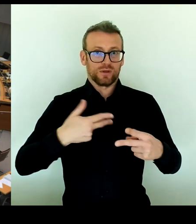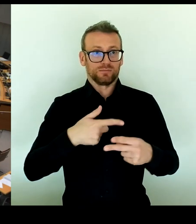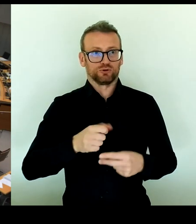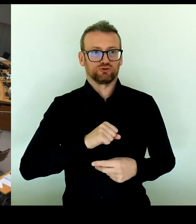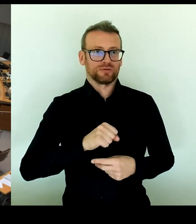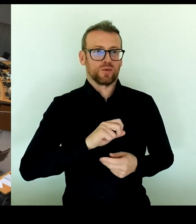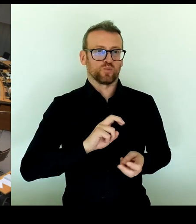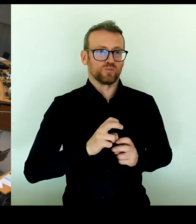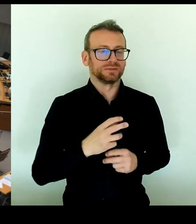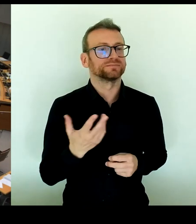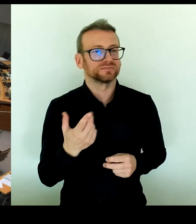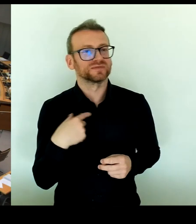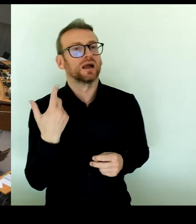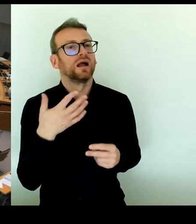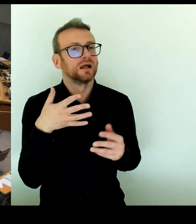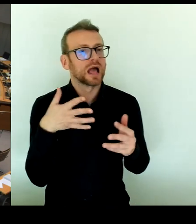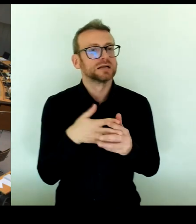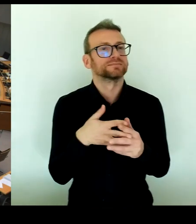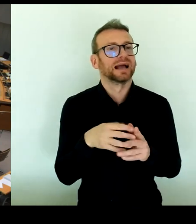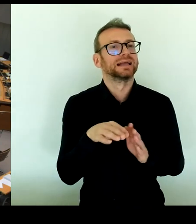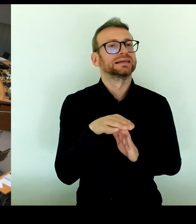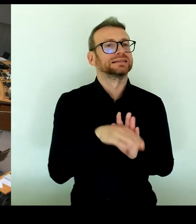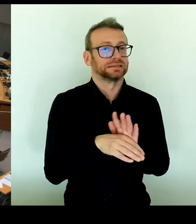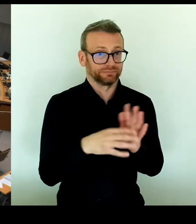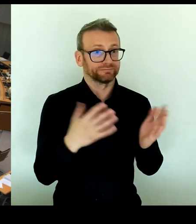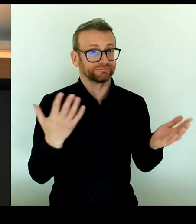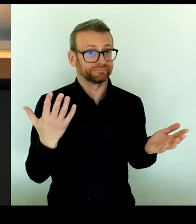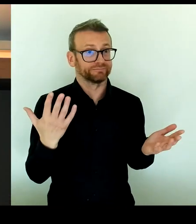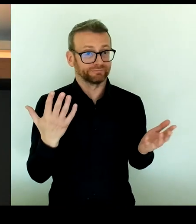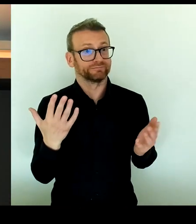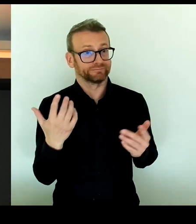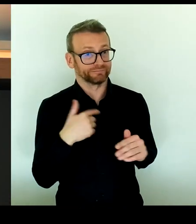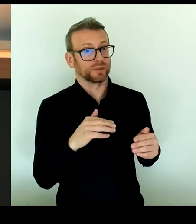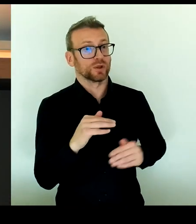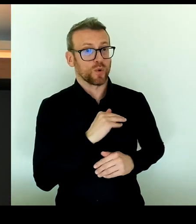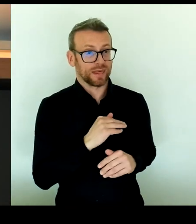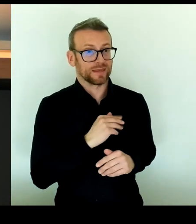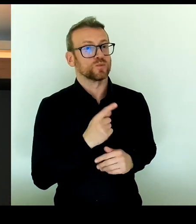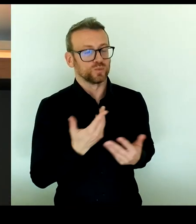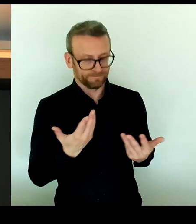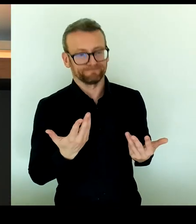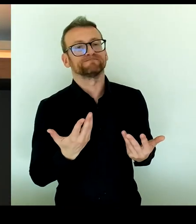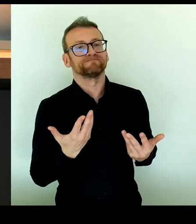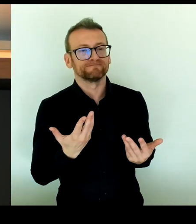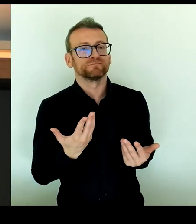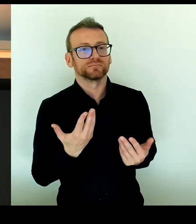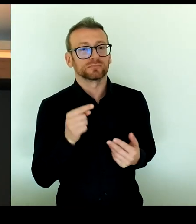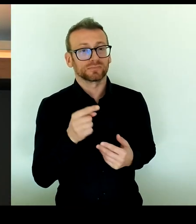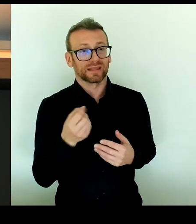der sich auf Dinge bezieht, die schon vor über drei oder knapp drei Jahren tatsächlich geschehen sind.